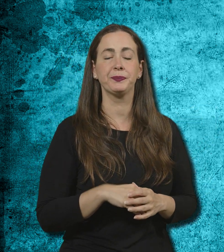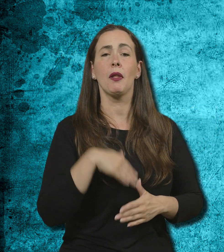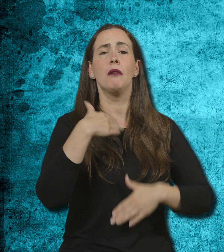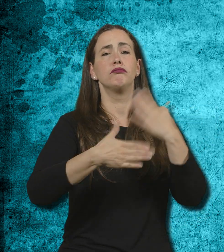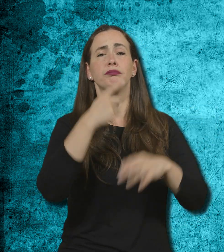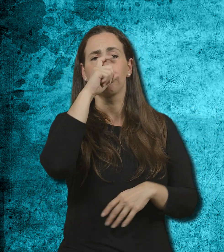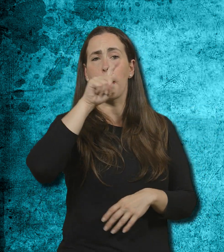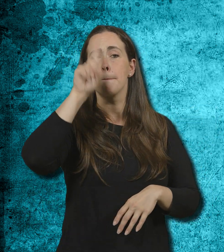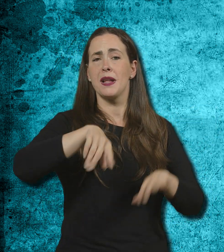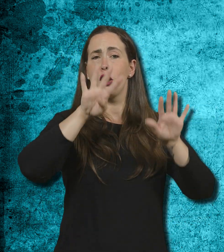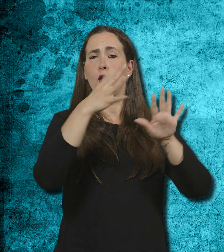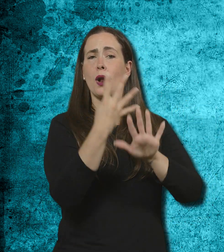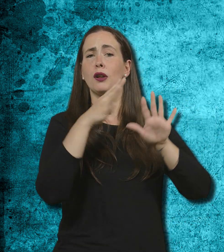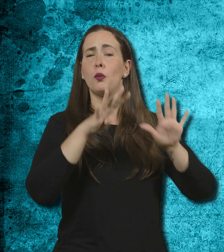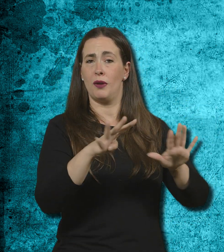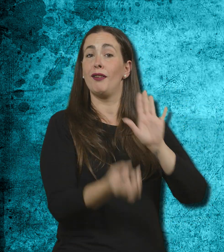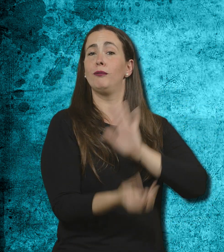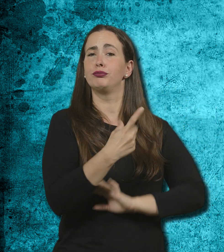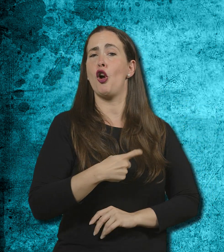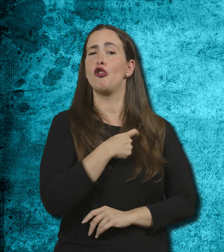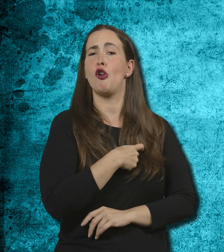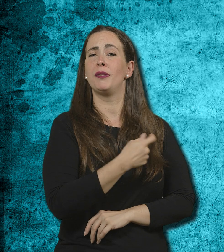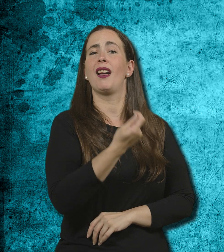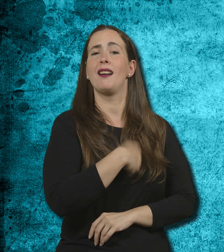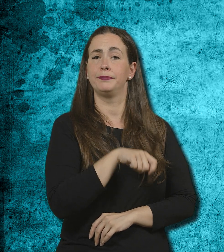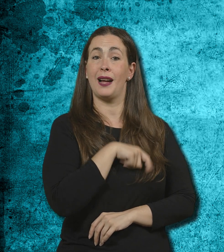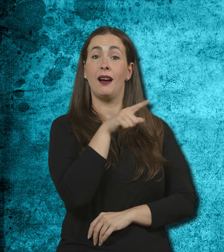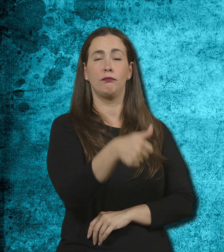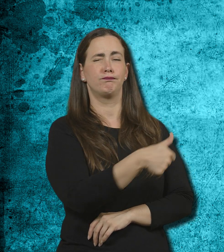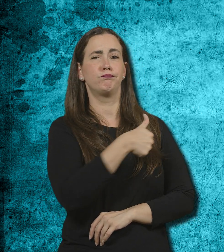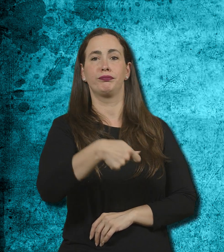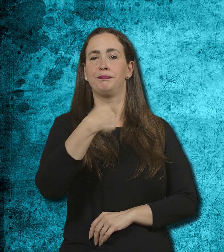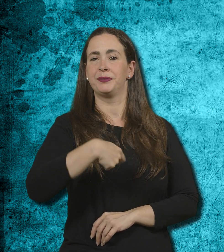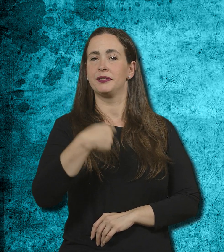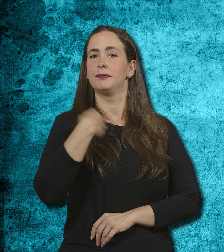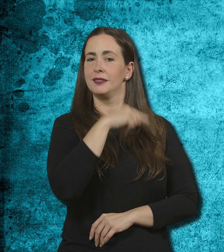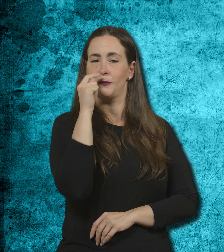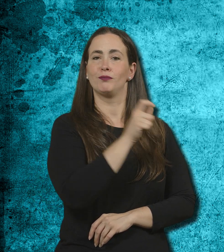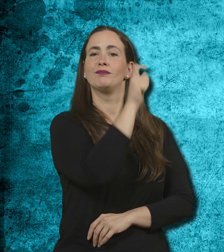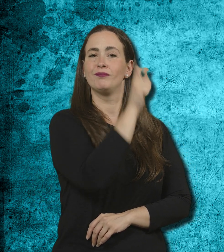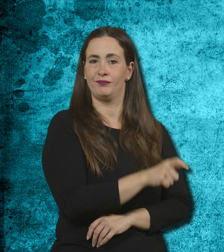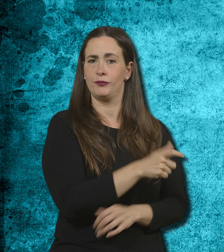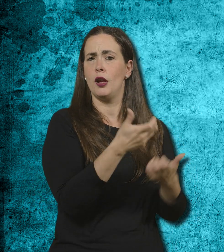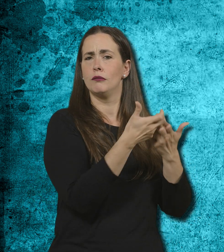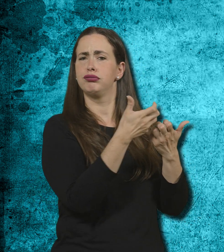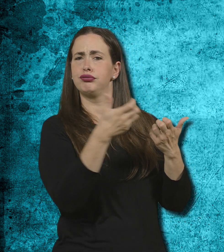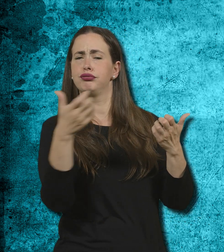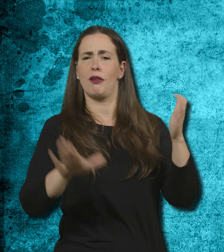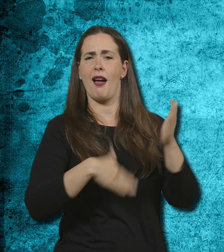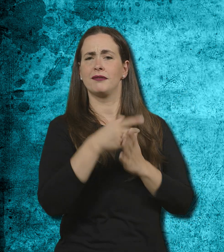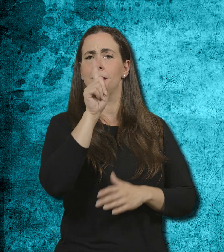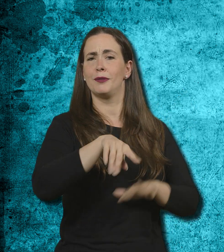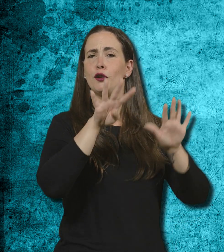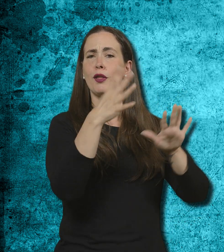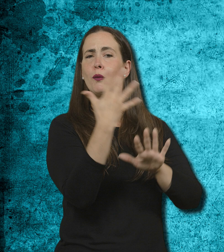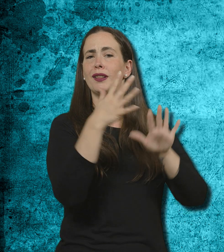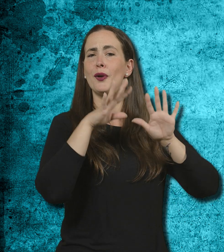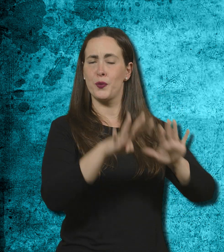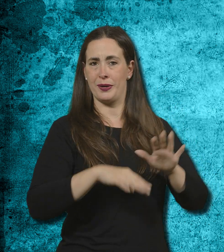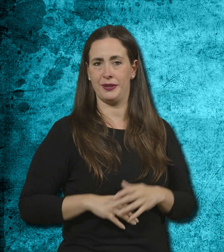El Comitè Espanyol es va crear el 1949 i el primer president va ser L'Anavi fins al 1959.